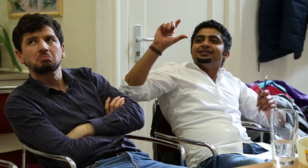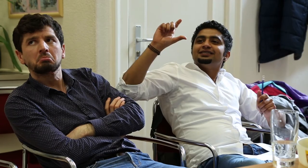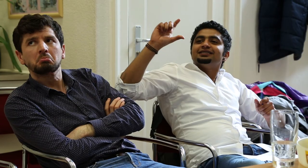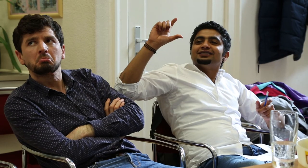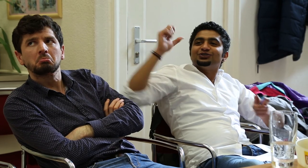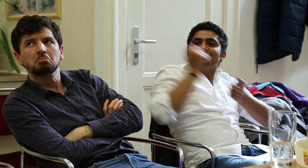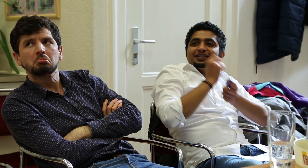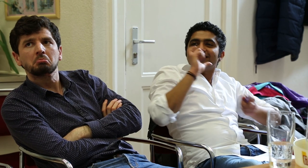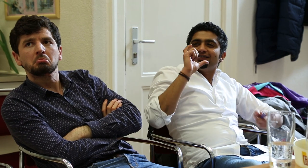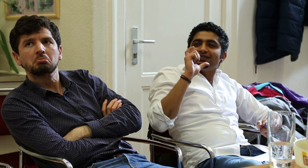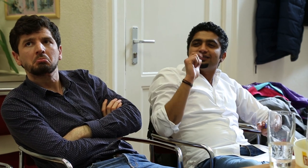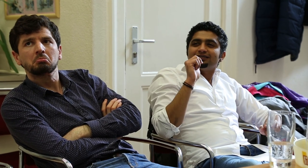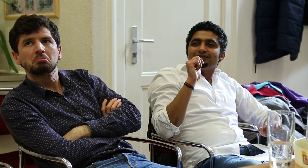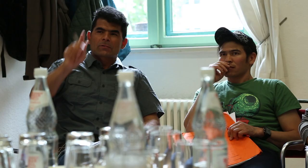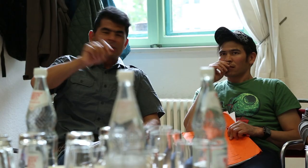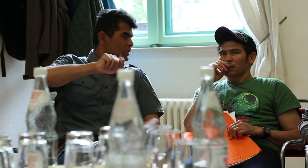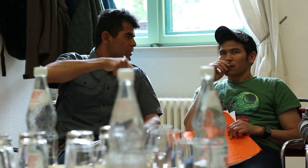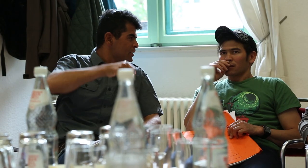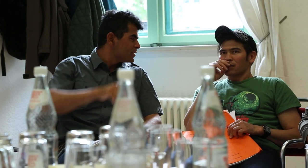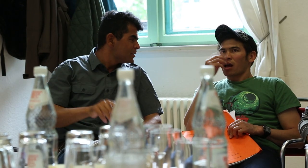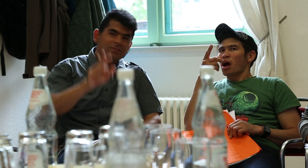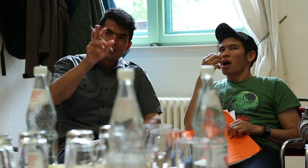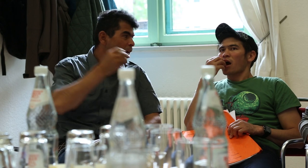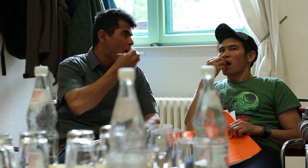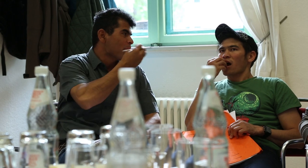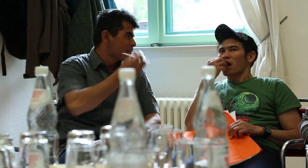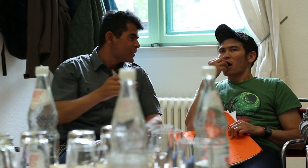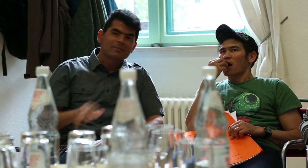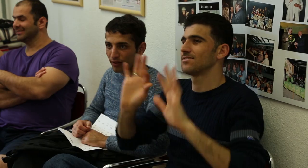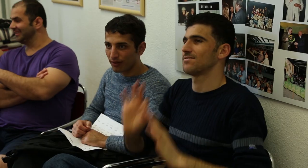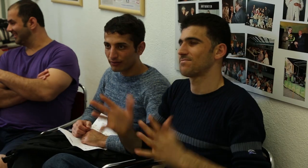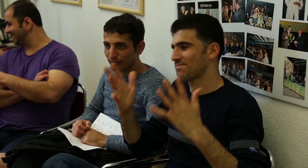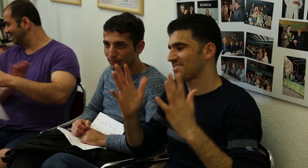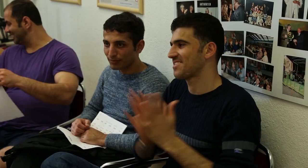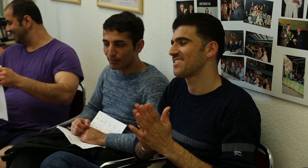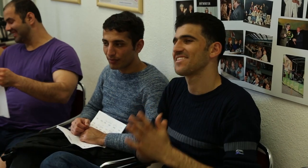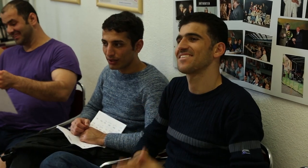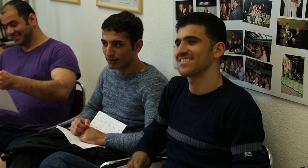Ei Schlüssel - Nee… Essen! (Applaus)